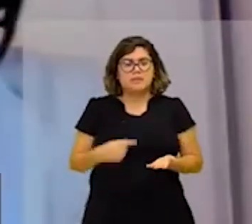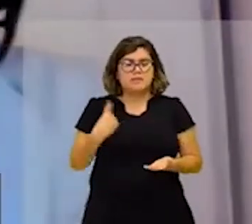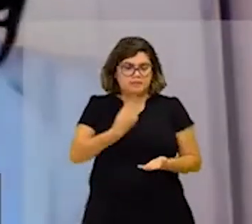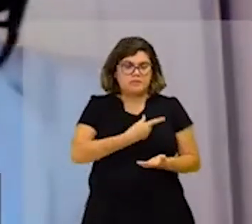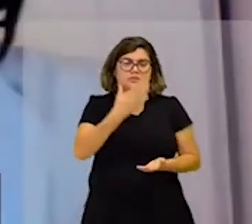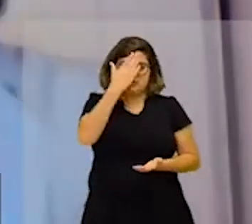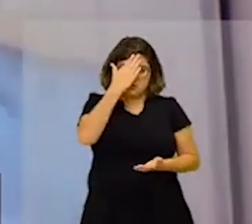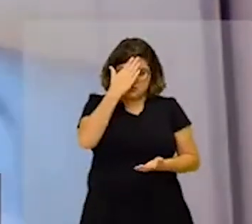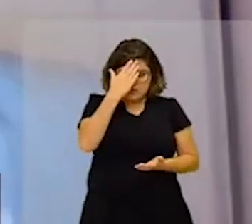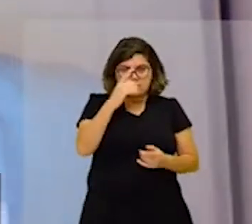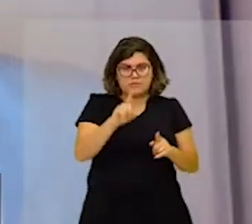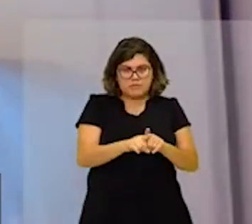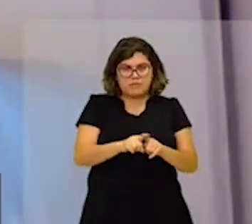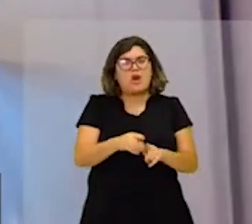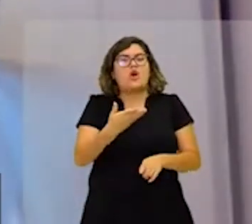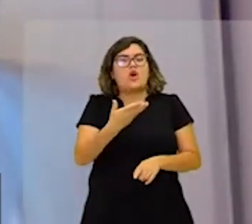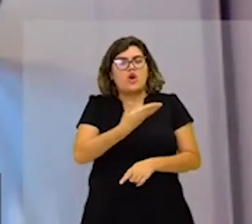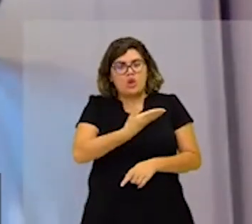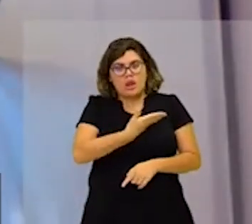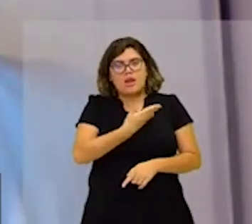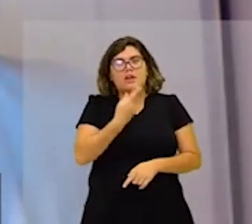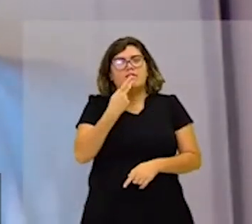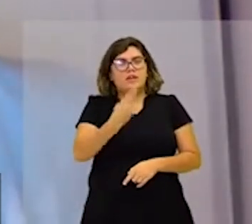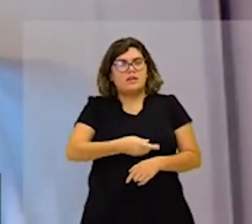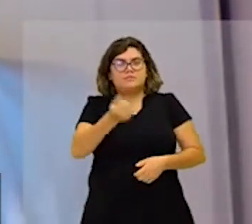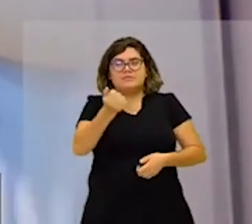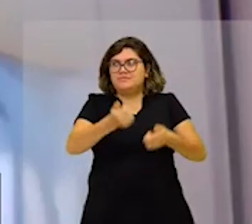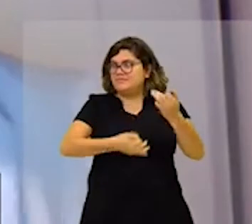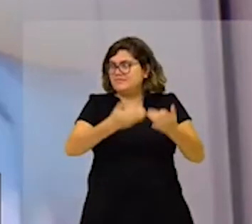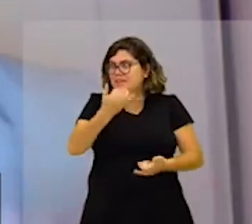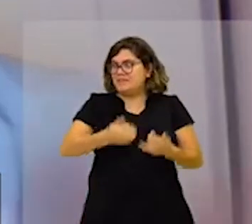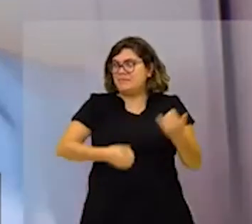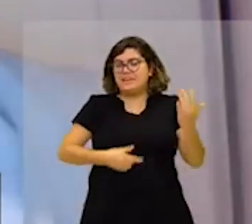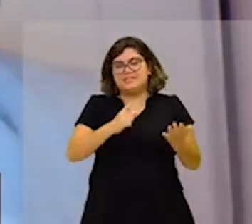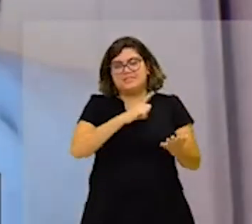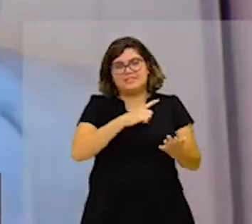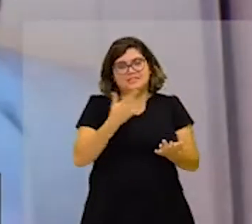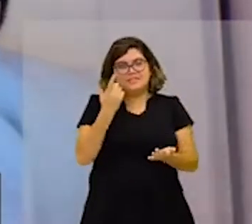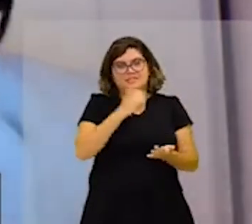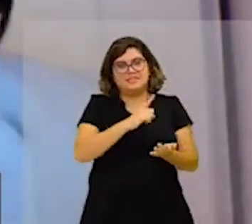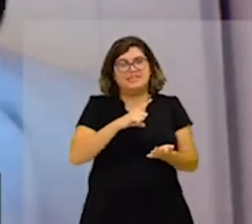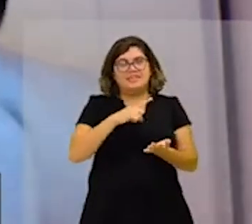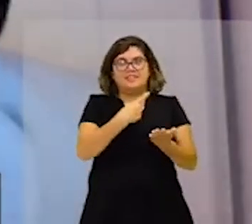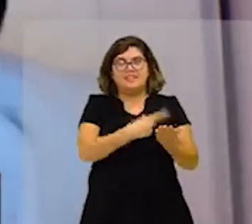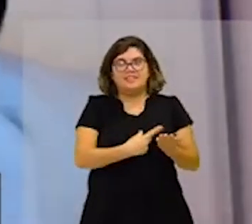aqui a colega foi muito brilhante em spray uma das dificuldades de implementação das cotas eleitorais